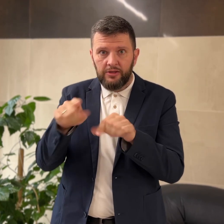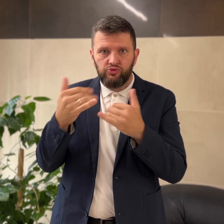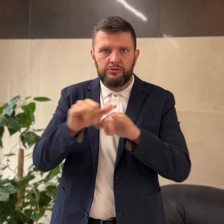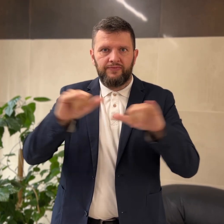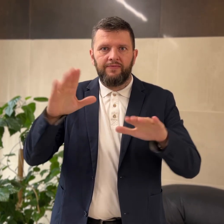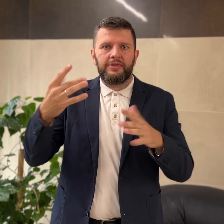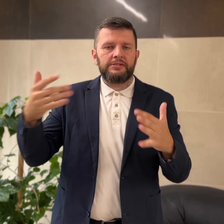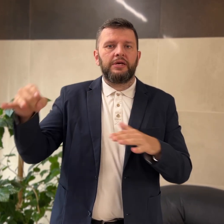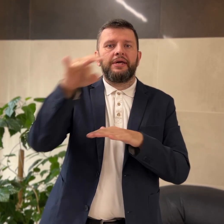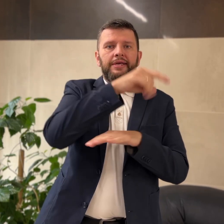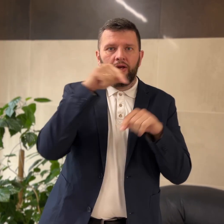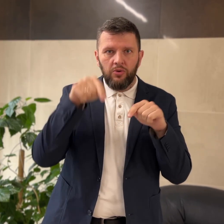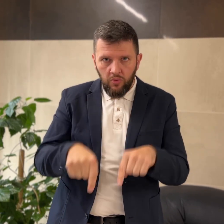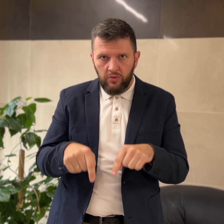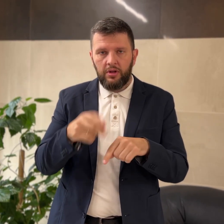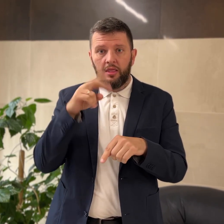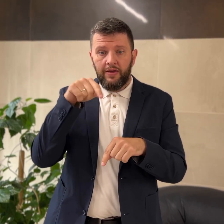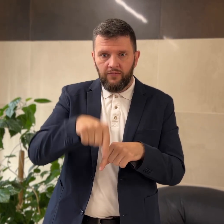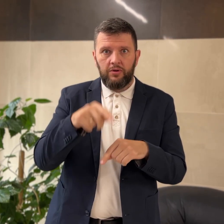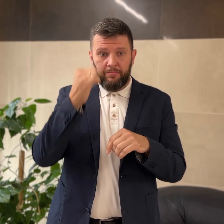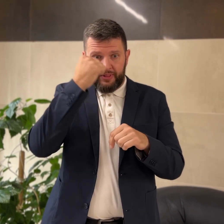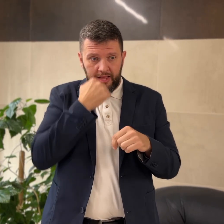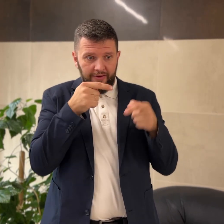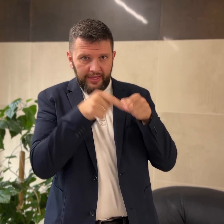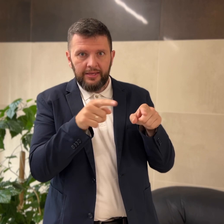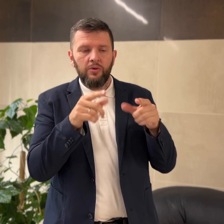Такие Центры создаются в нескольких регионах страны,